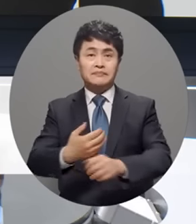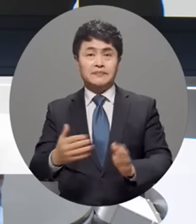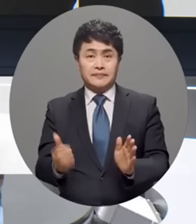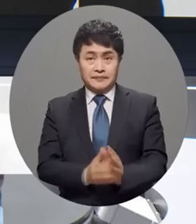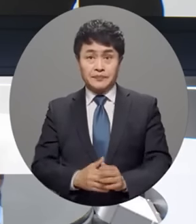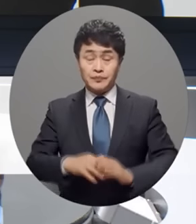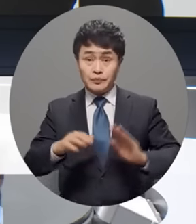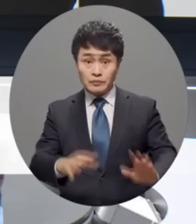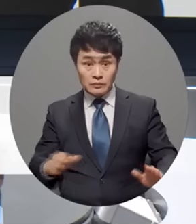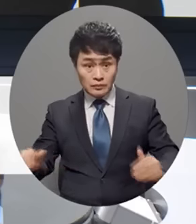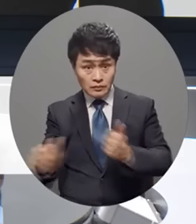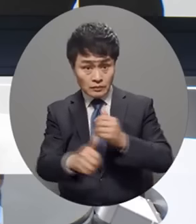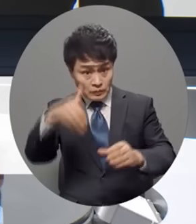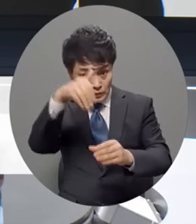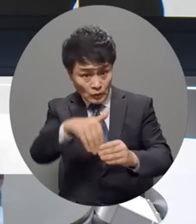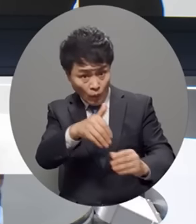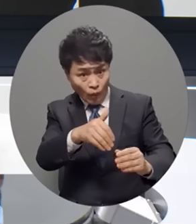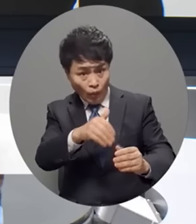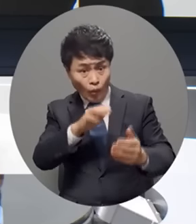뜻을 밝힌 것으로 전해졌습니다.